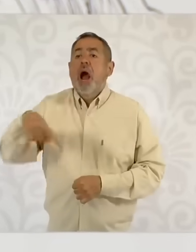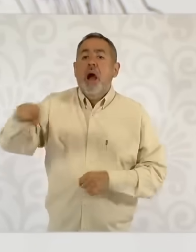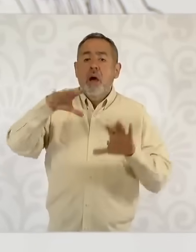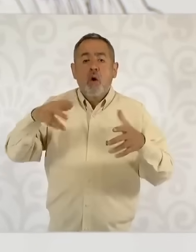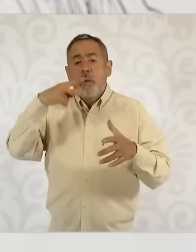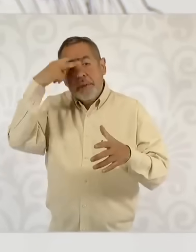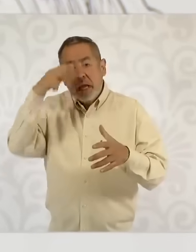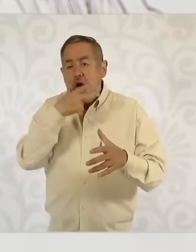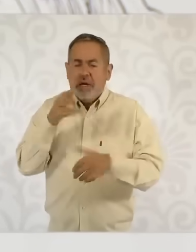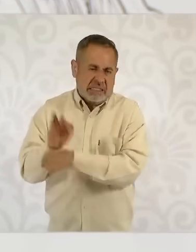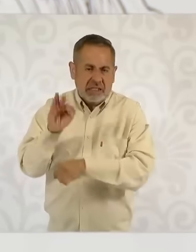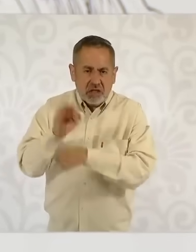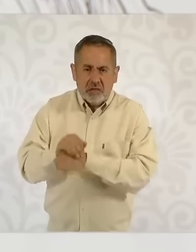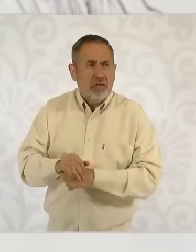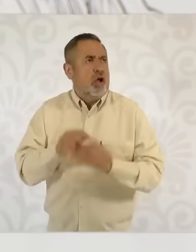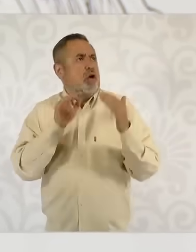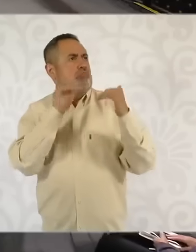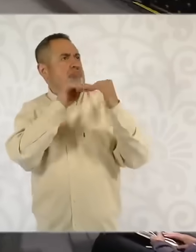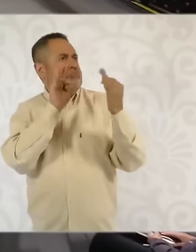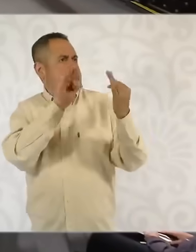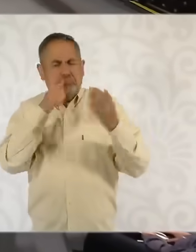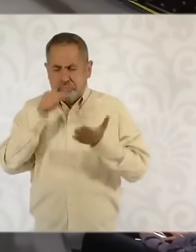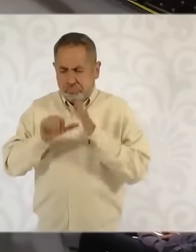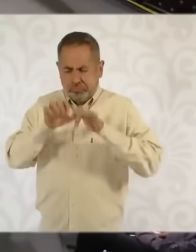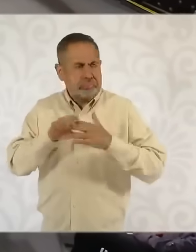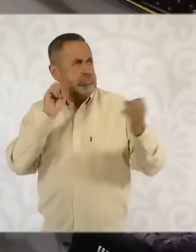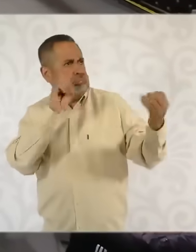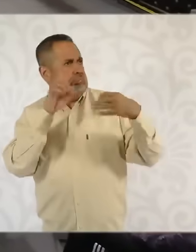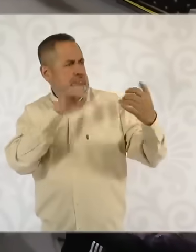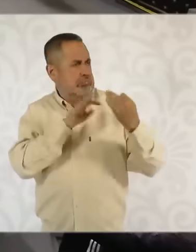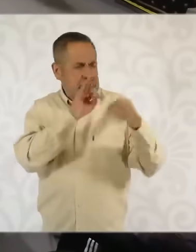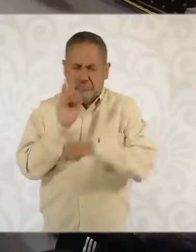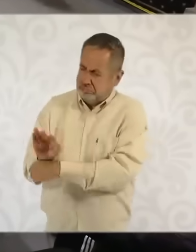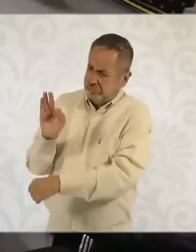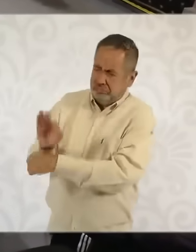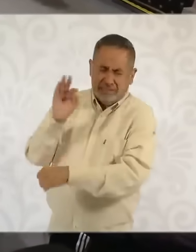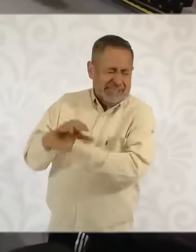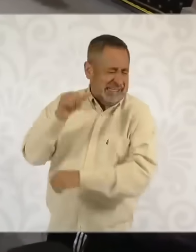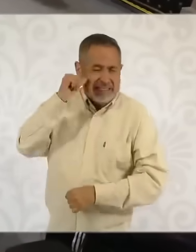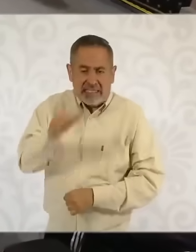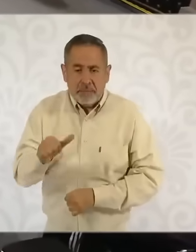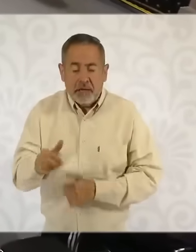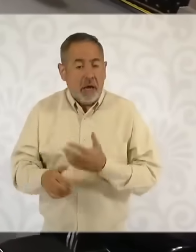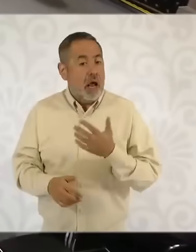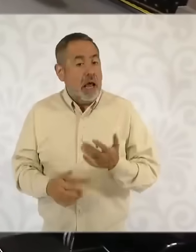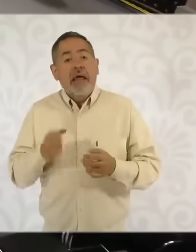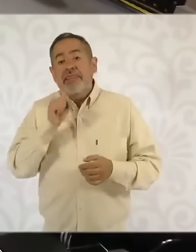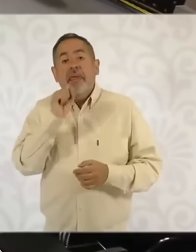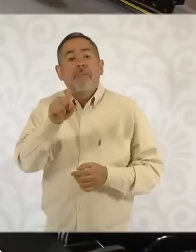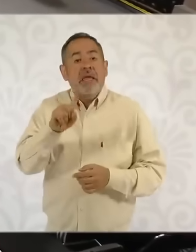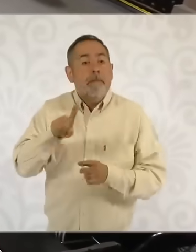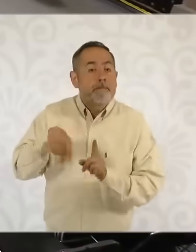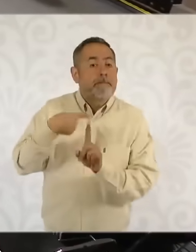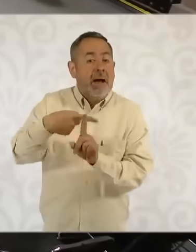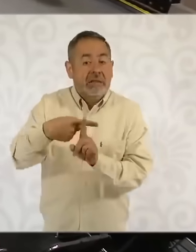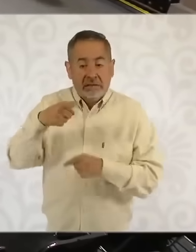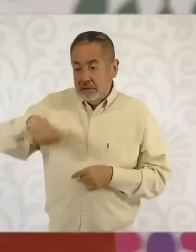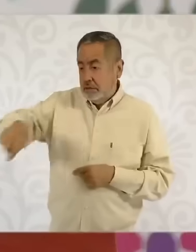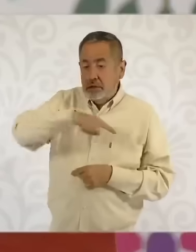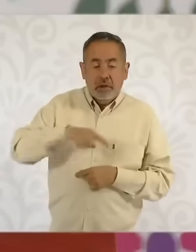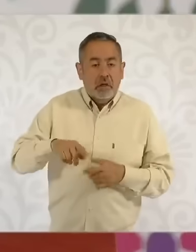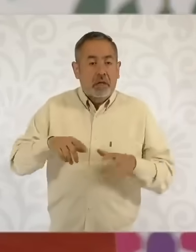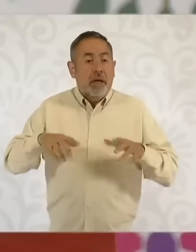las vías diplomáticas Pero además las cartas que se enviaron de mexicanos allá todo eso